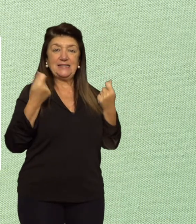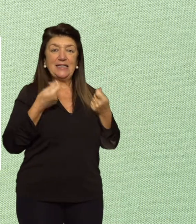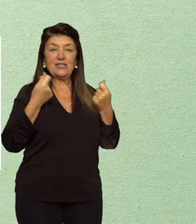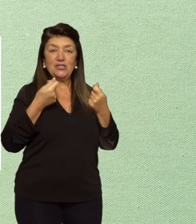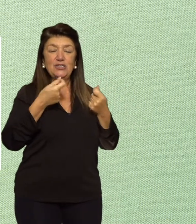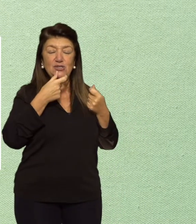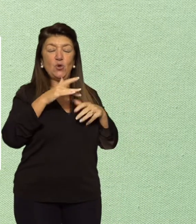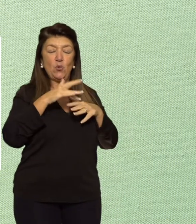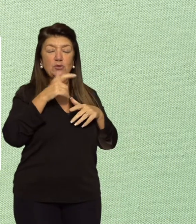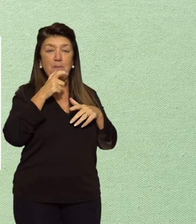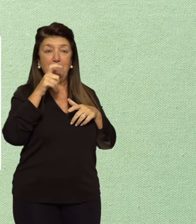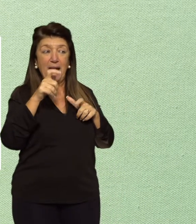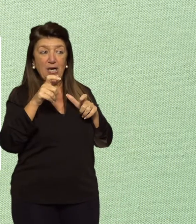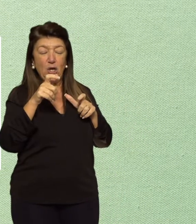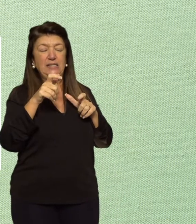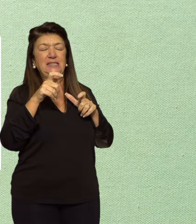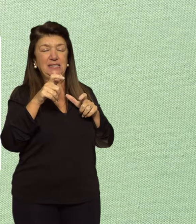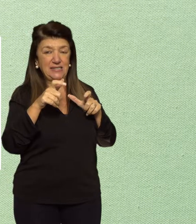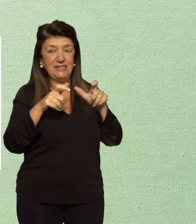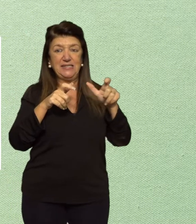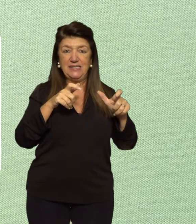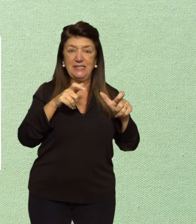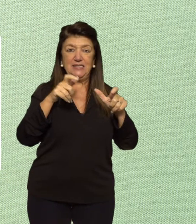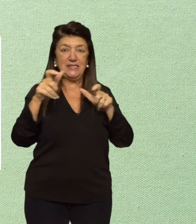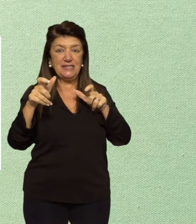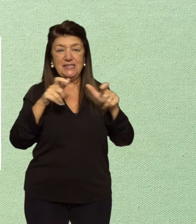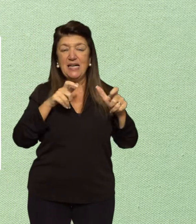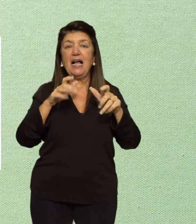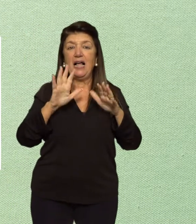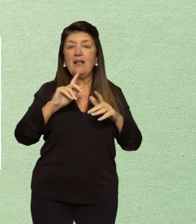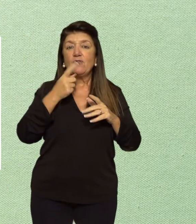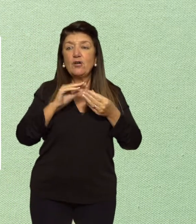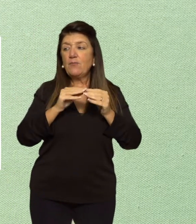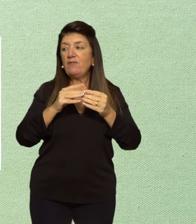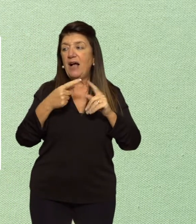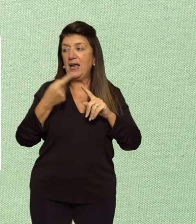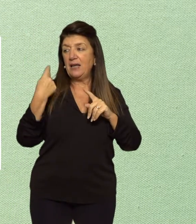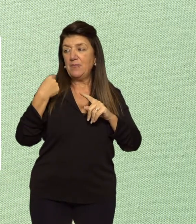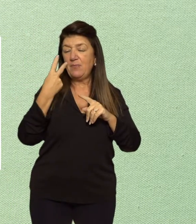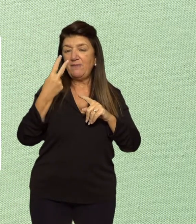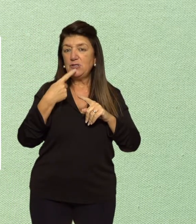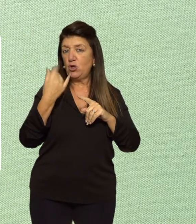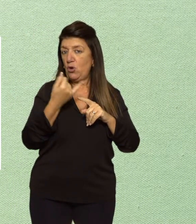per riuscirci. - E vorremmo davvero farlo perché come avete appena visto non è così facile, e ci entriamo